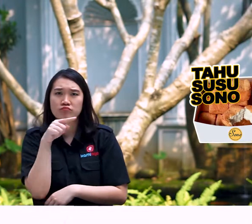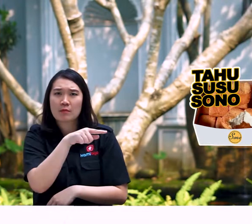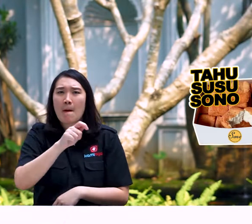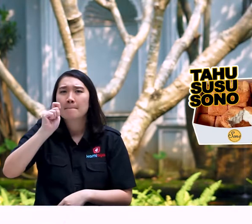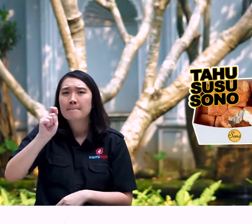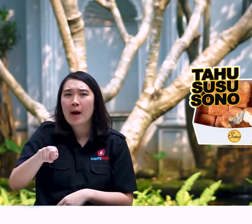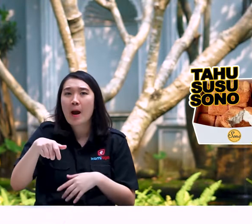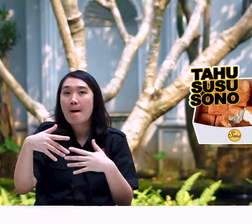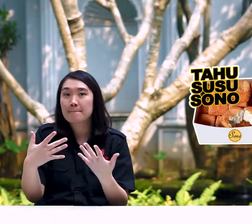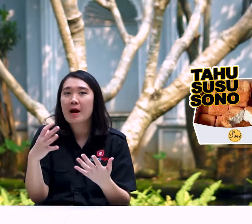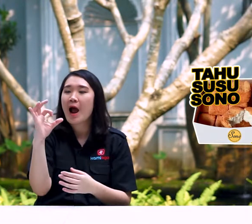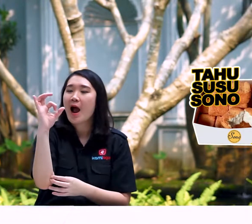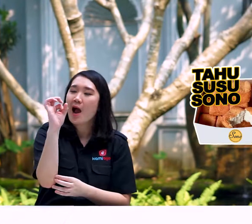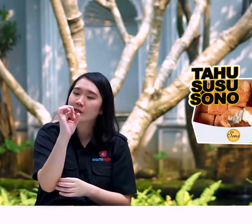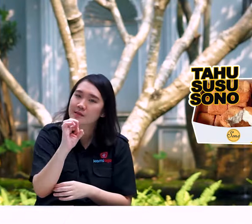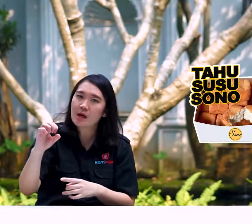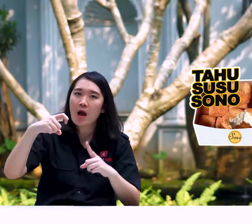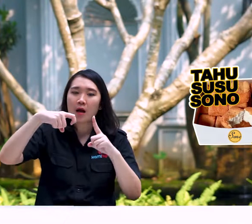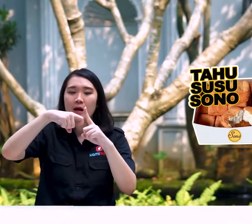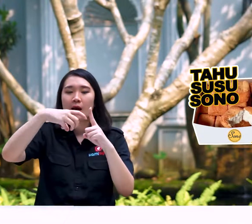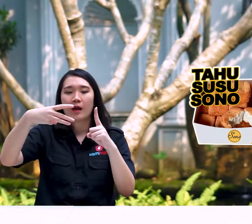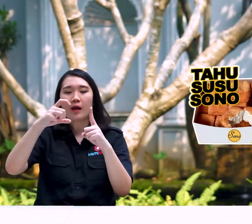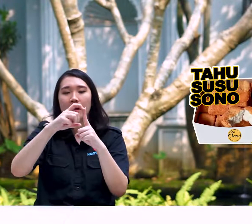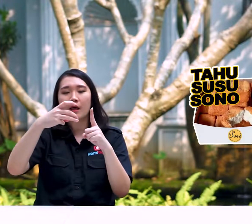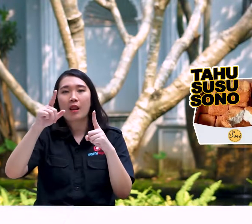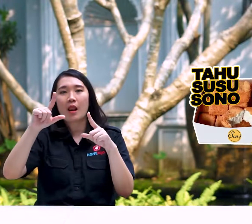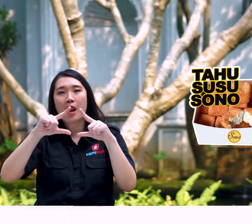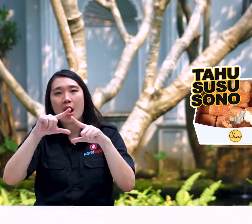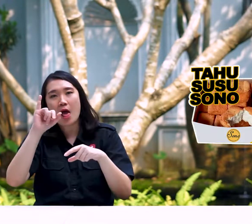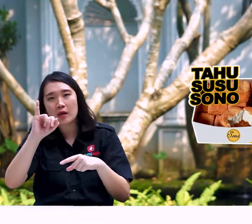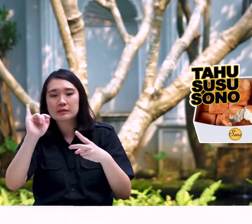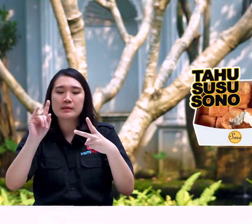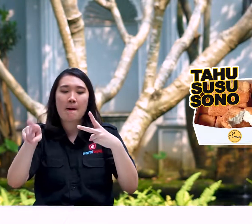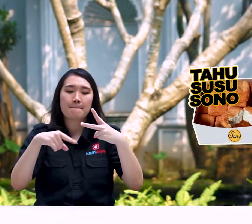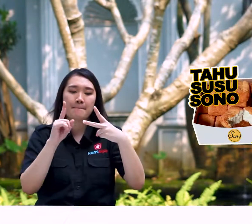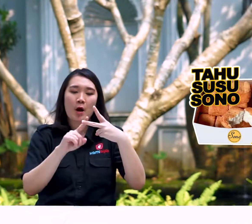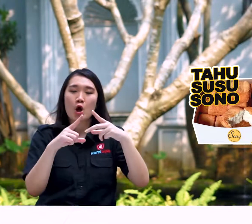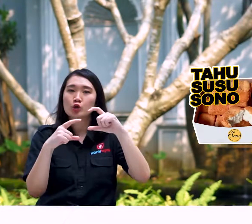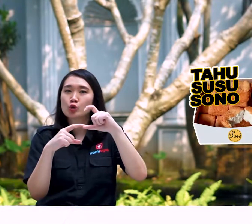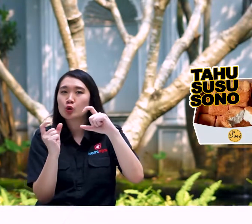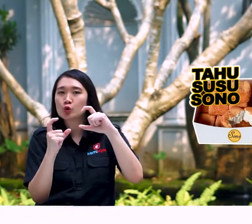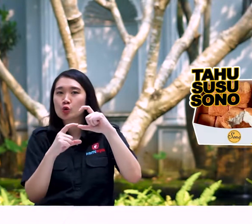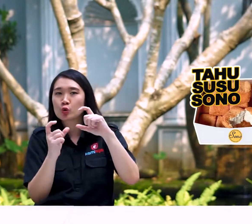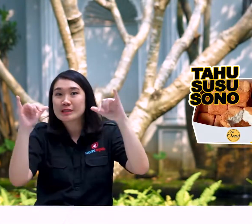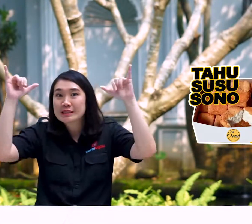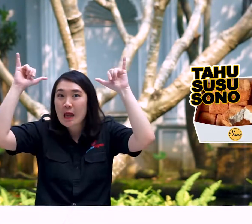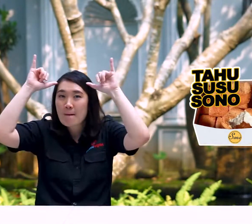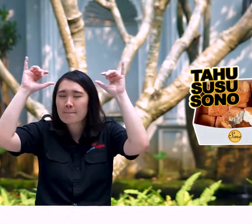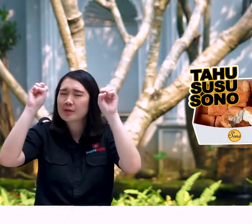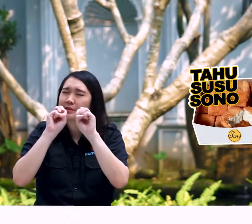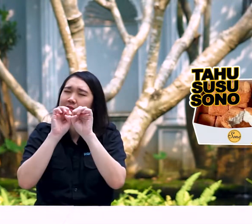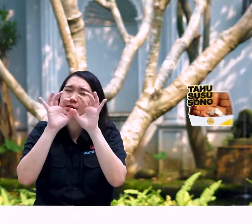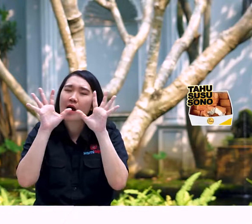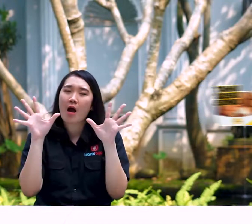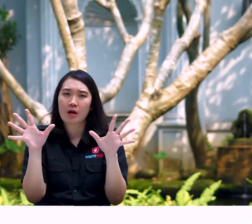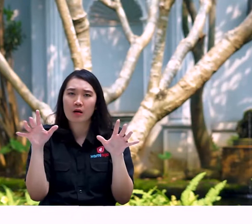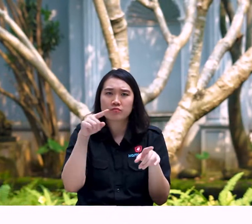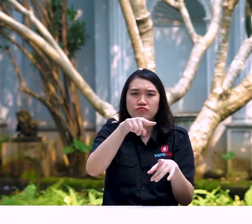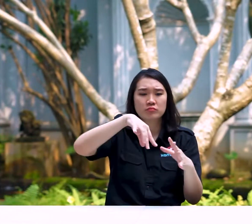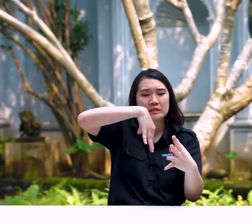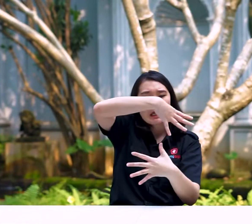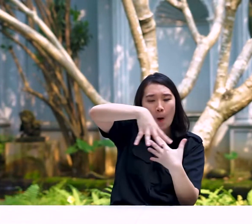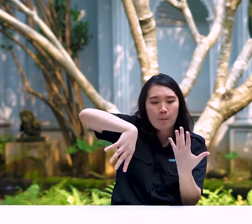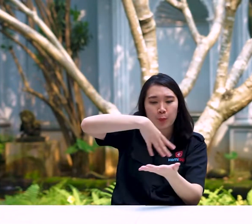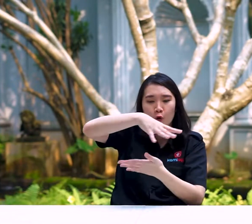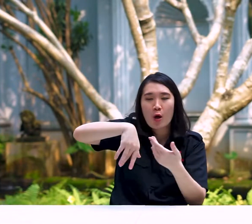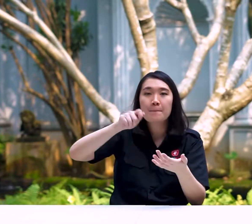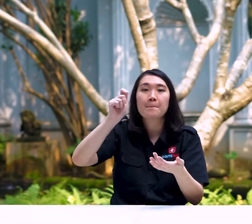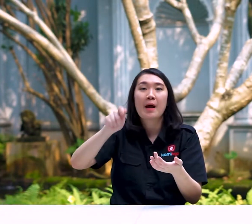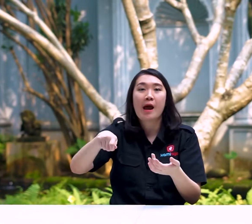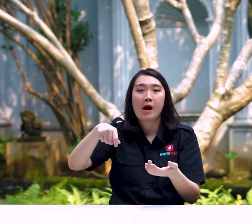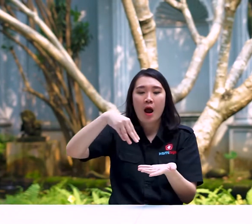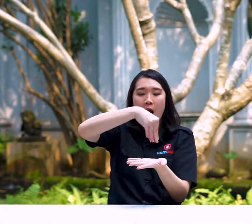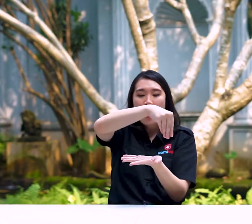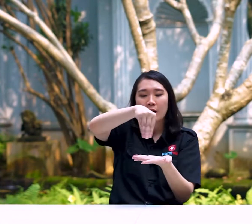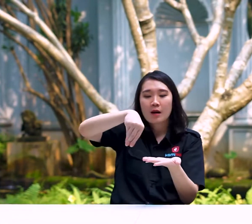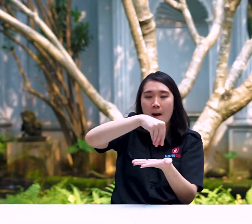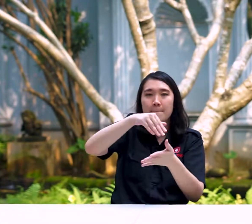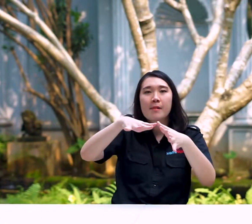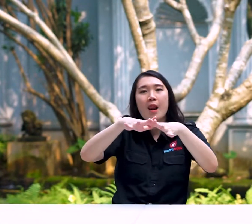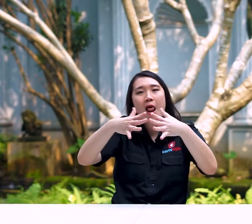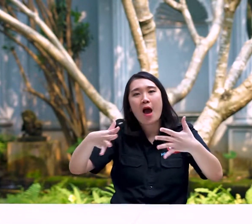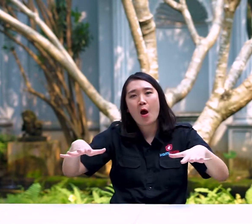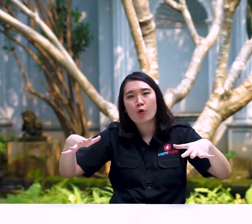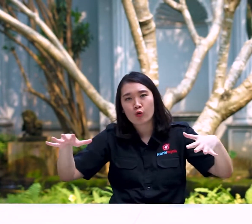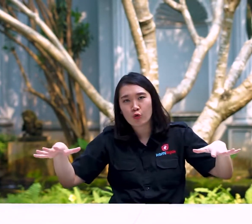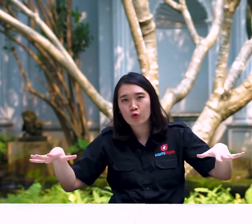Olahan dari kacang kedelai, susu sapi segar yang dicampur dengan garam laut,